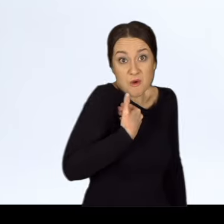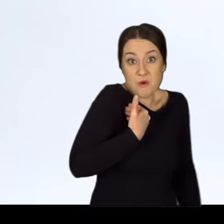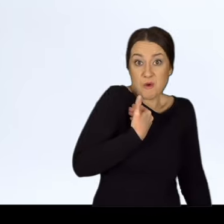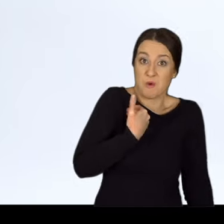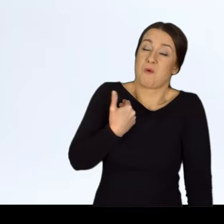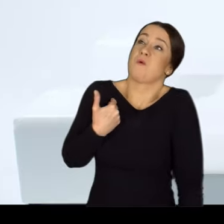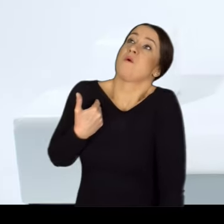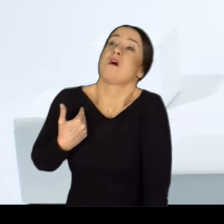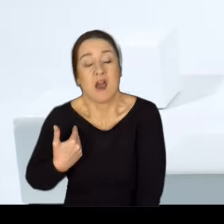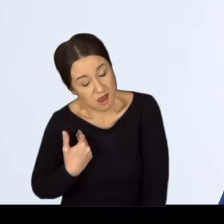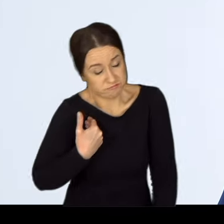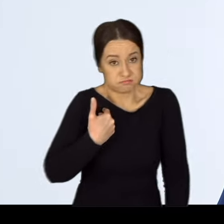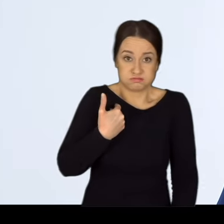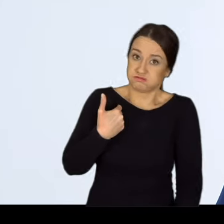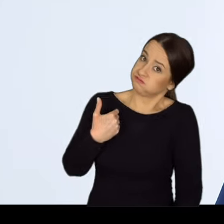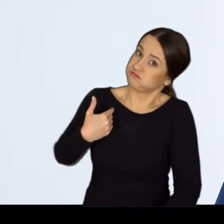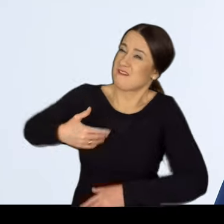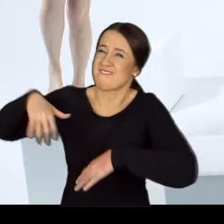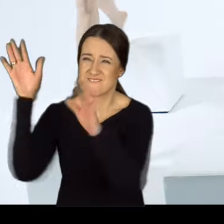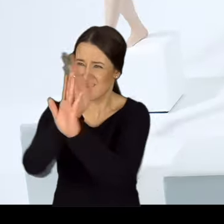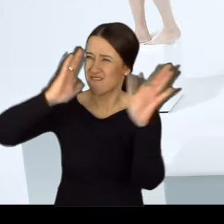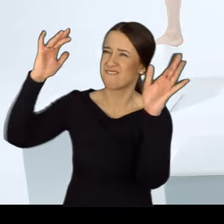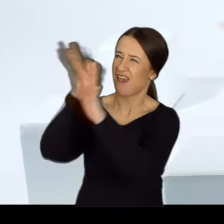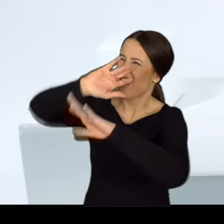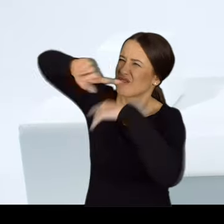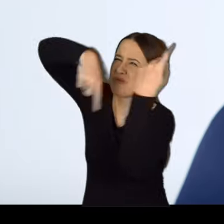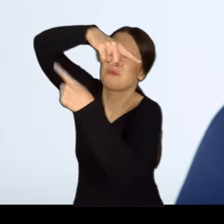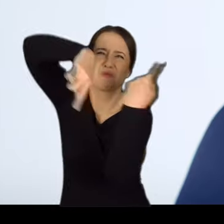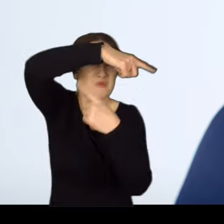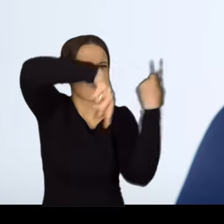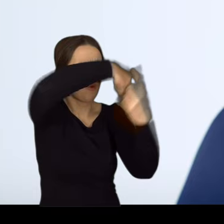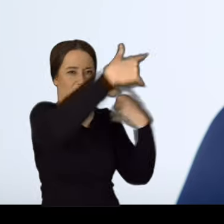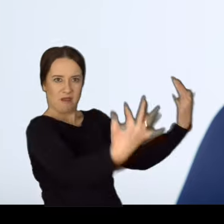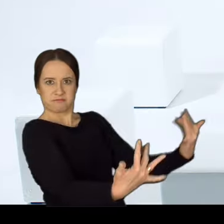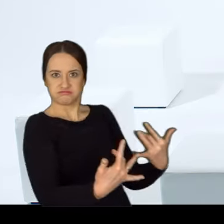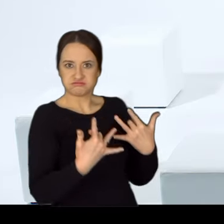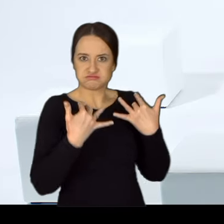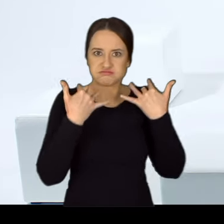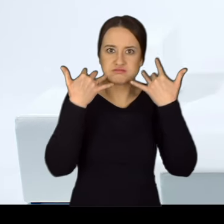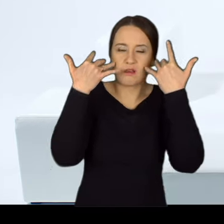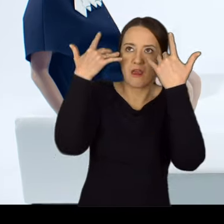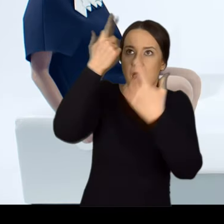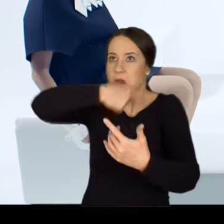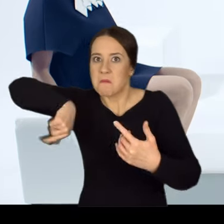Jak tsunami uruchamia sen